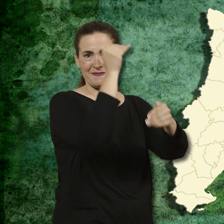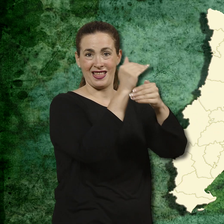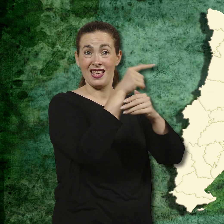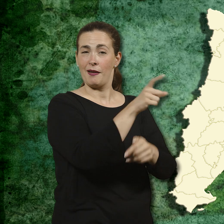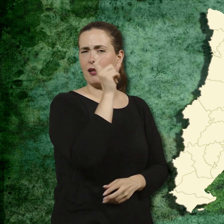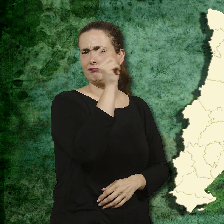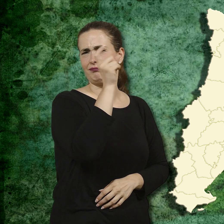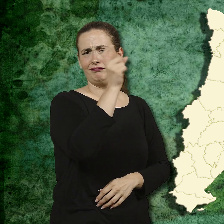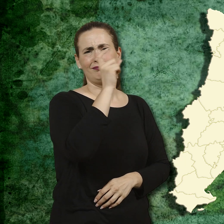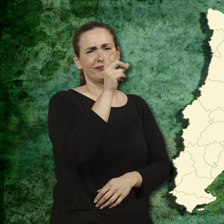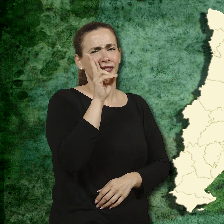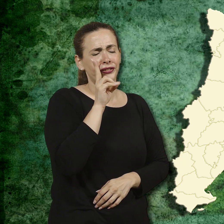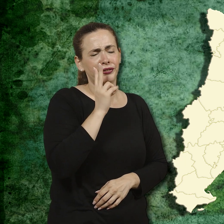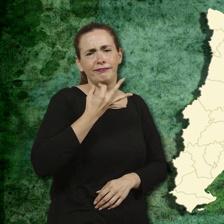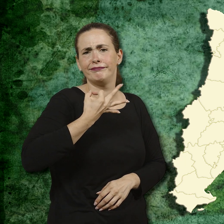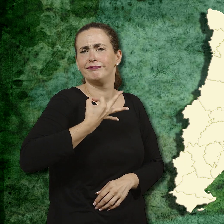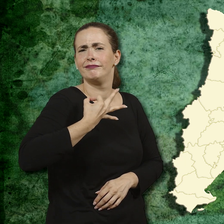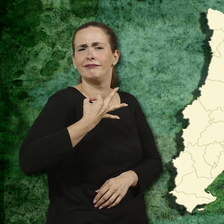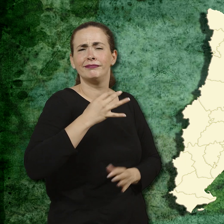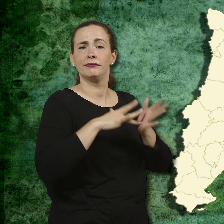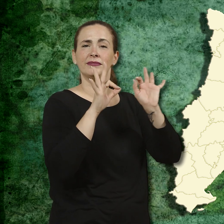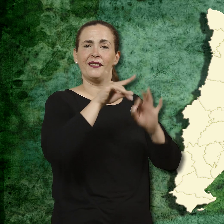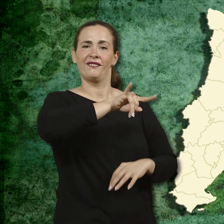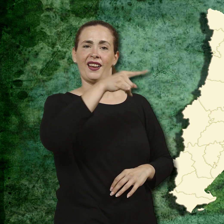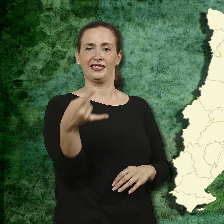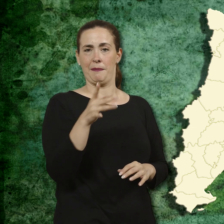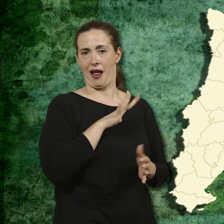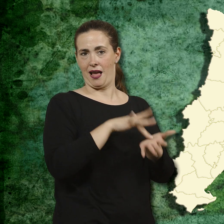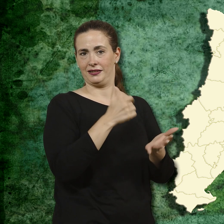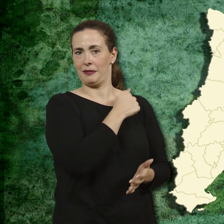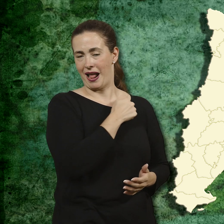que se celebra puntualment cada any durant el cap de setmana de la Setmana Santa.